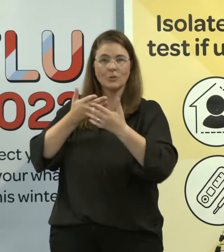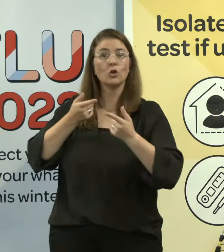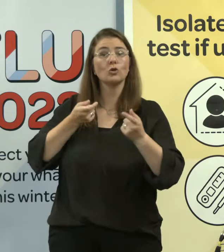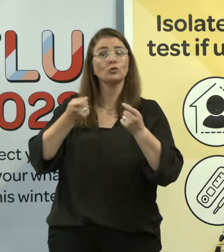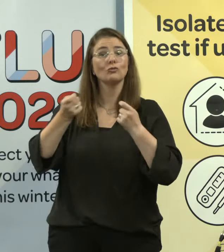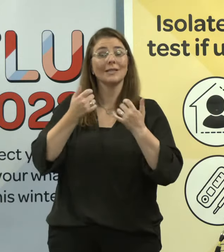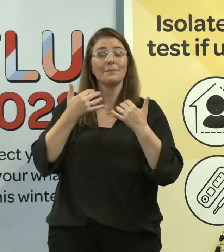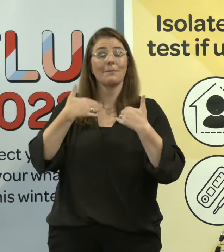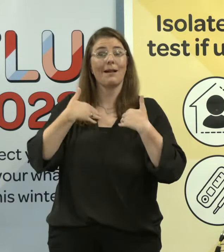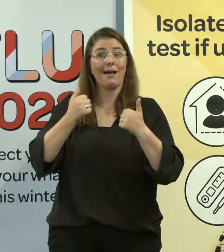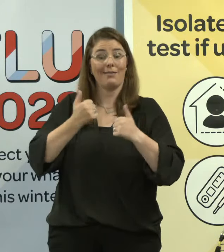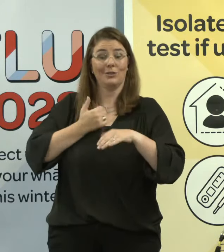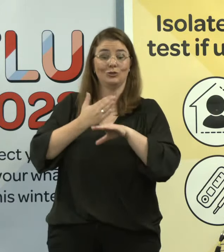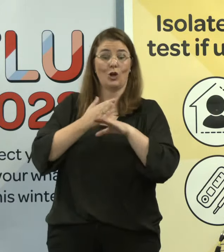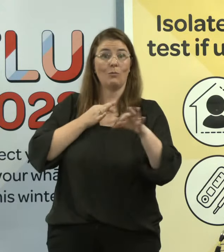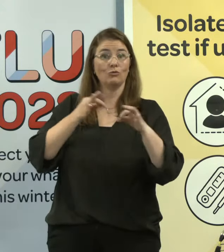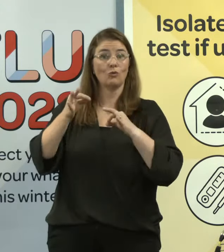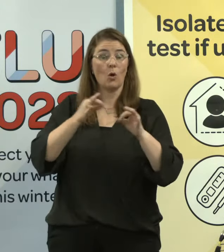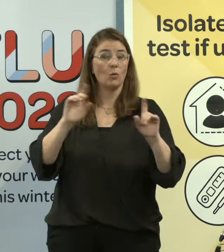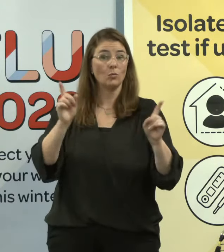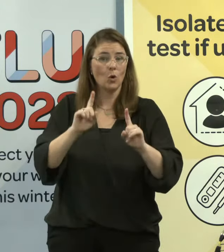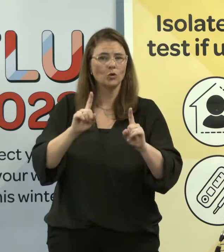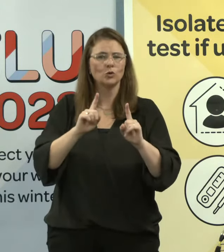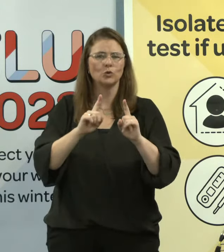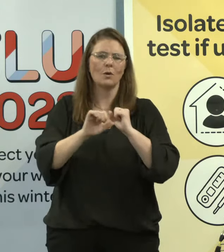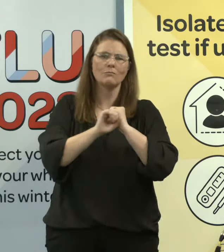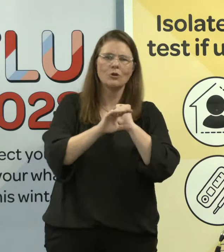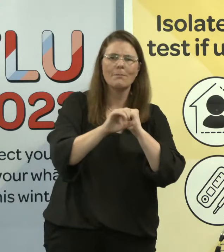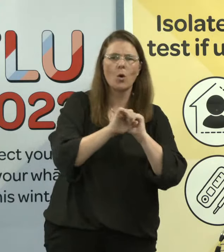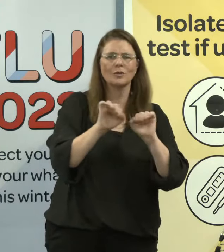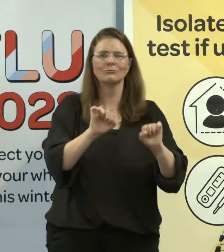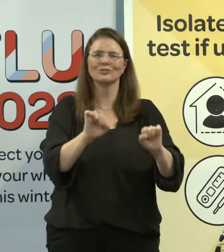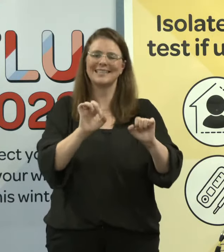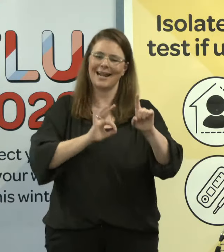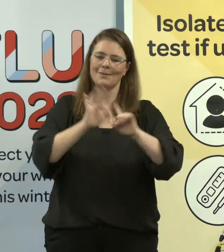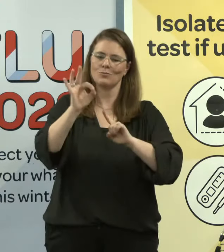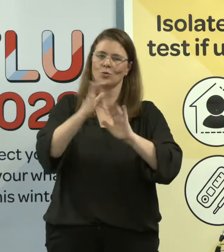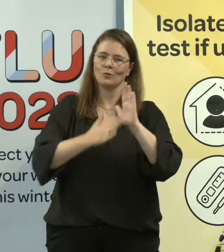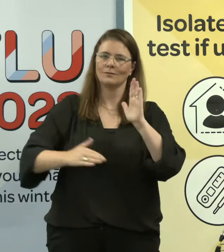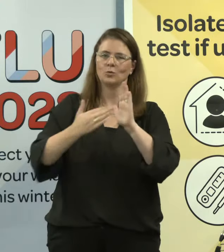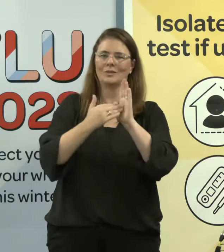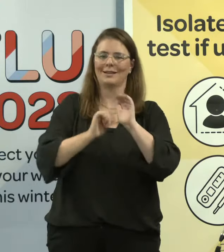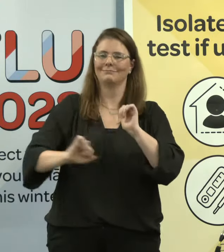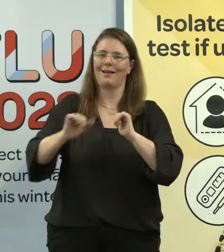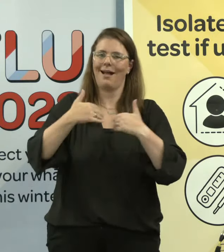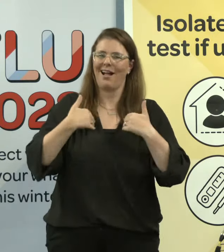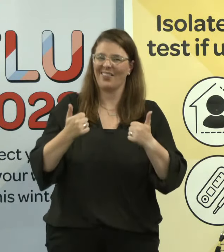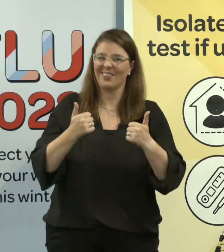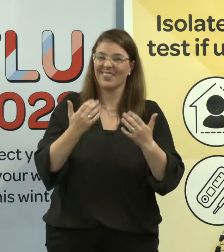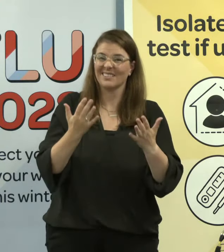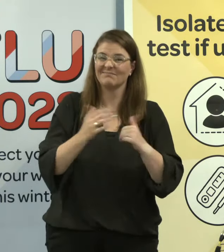hoki ko nga kai-whakatau ko, a me pehea e taea ai e koe to mahi